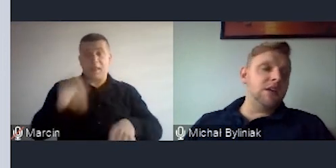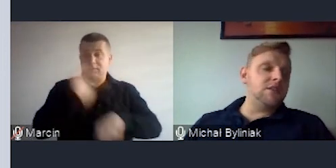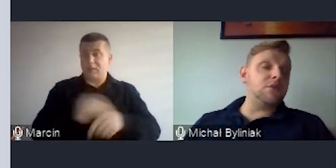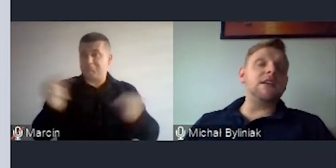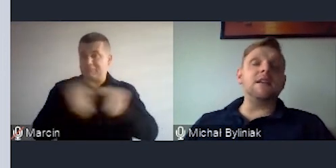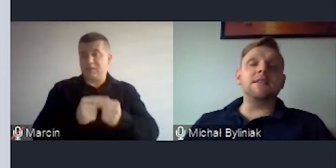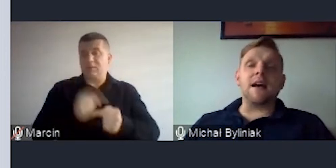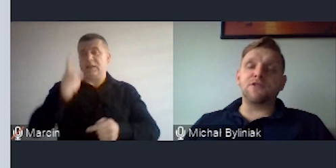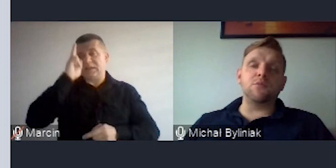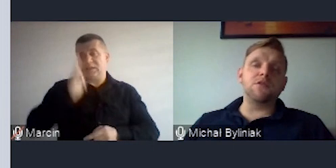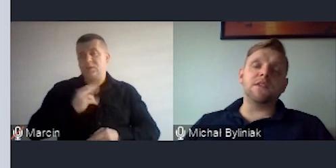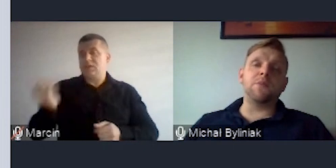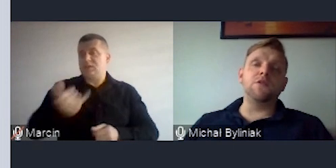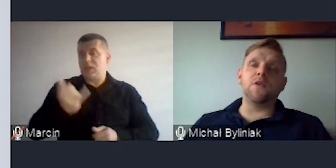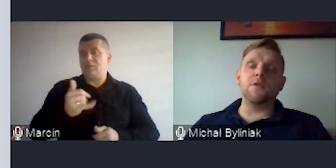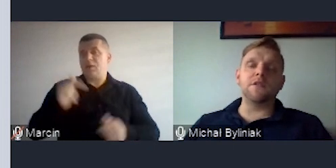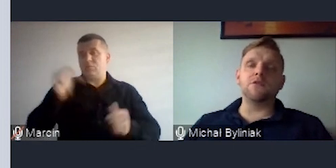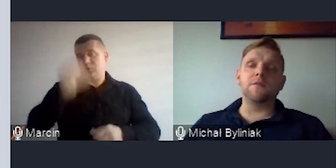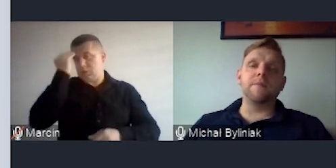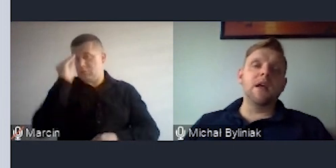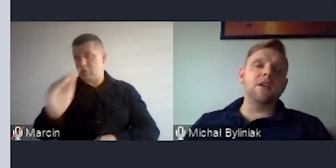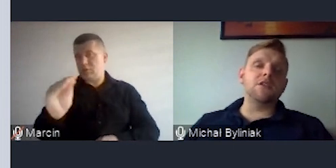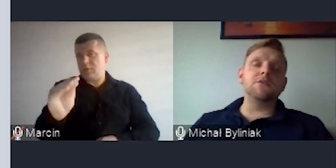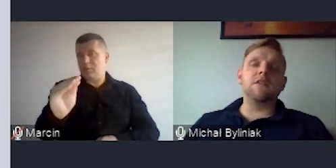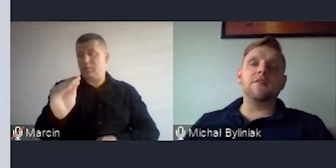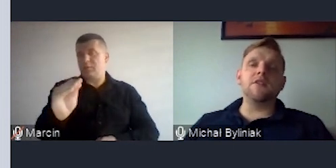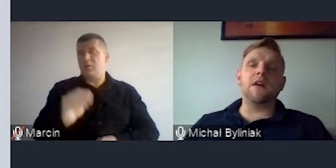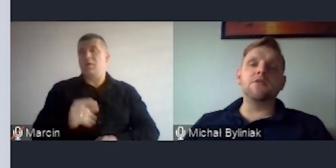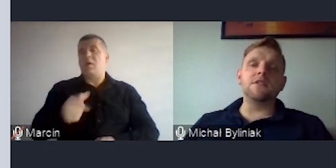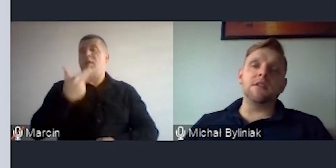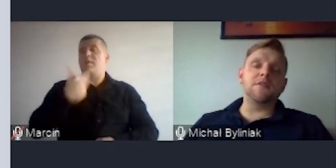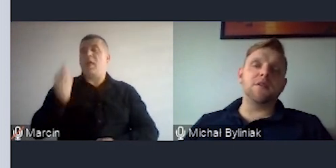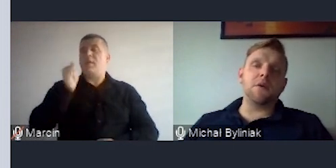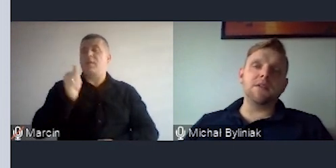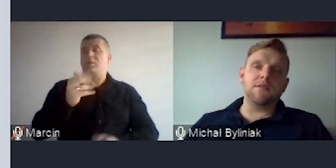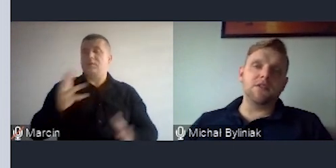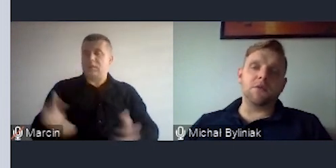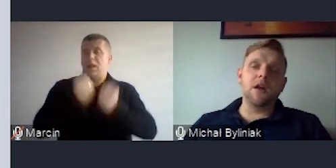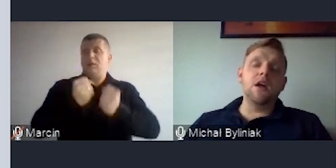instytucja zawsze musi was poinformować o tym, że tę niekwalifikowalność zidentyfikowała i stwierdziła.